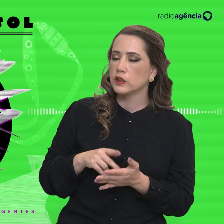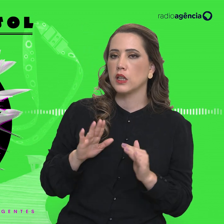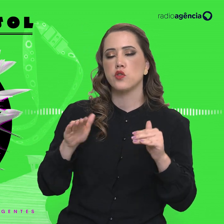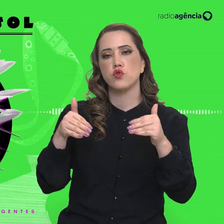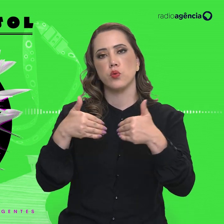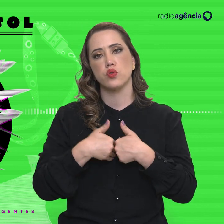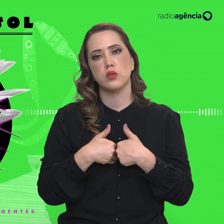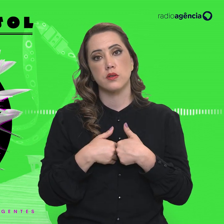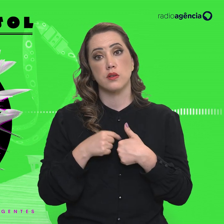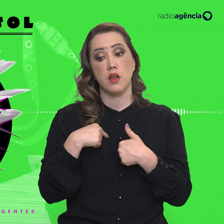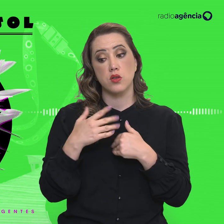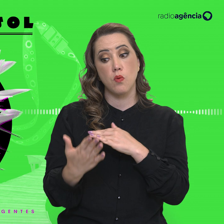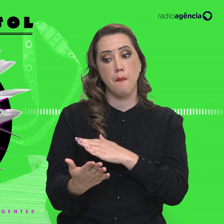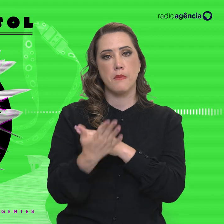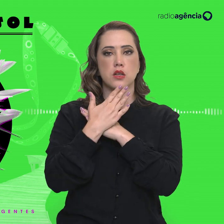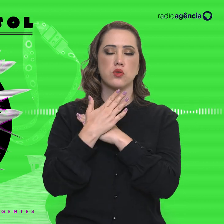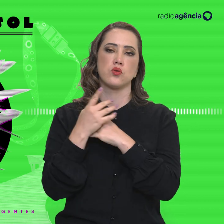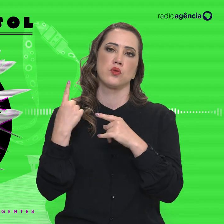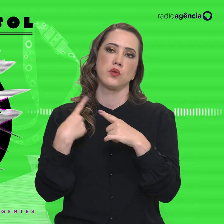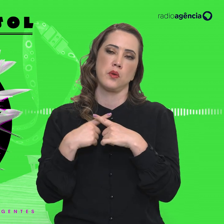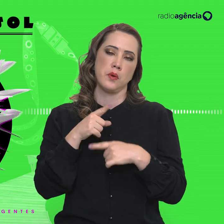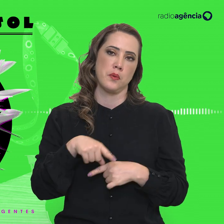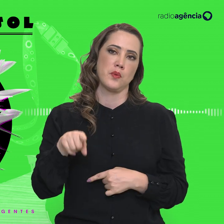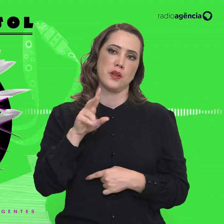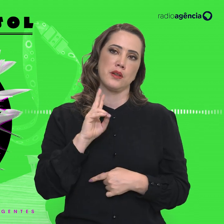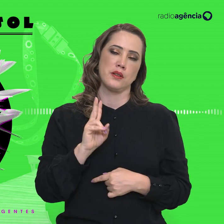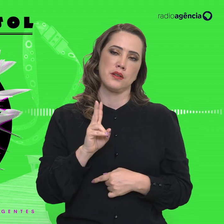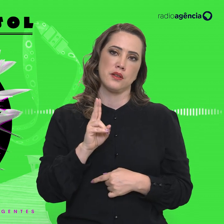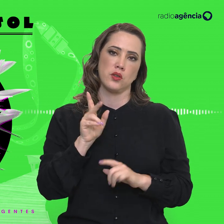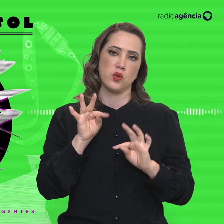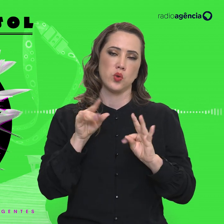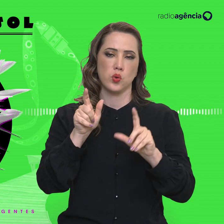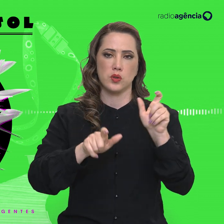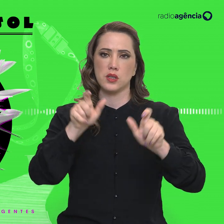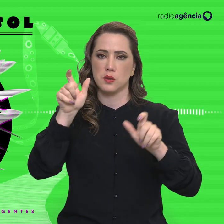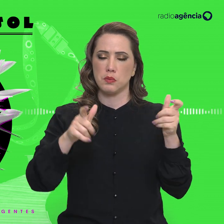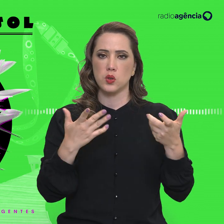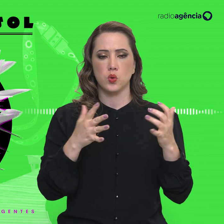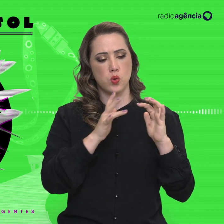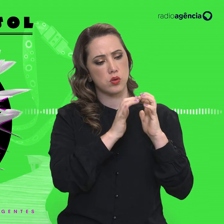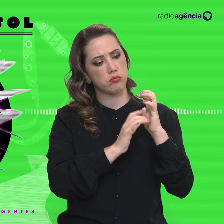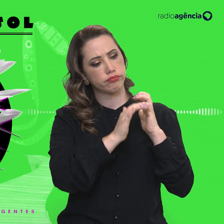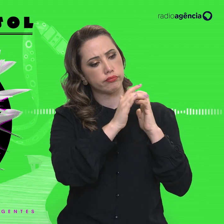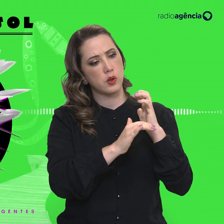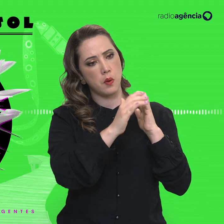Isso me ajudou porque todas as pessoas, sendo neurotípicas ou neurodivergentes